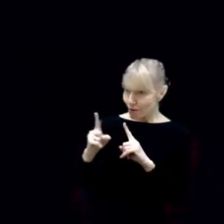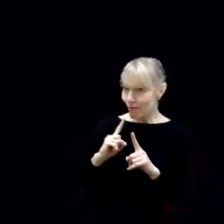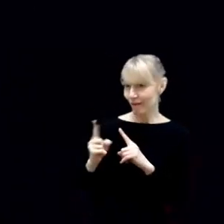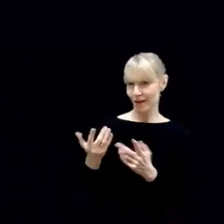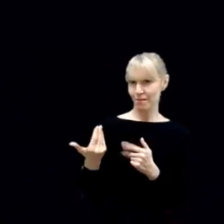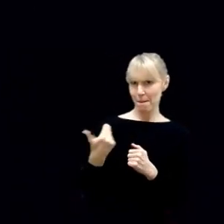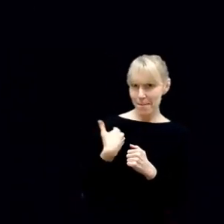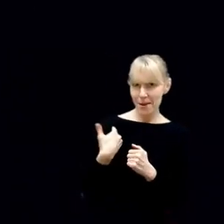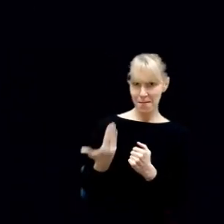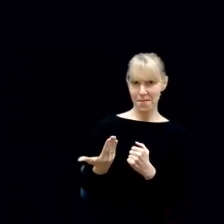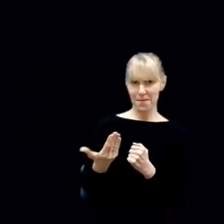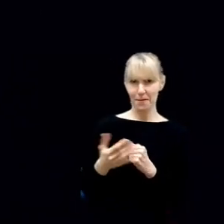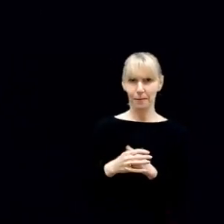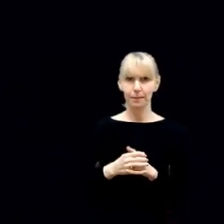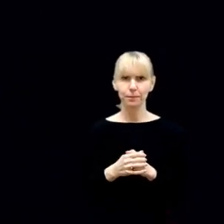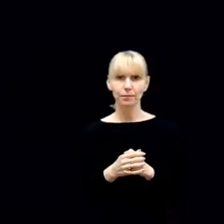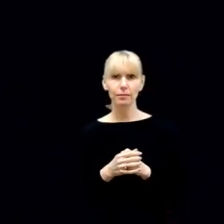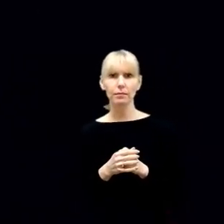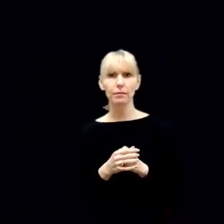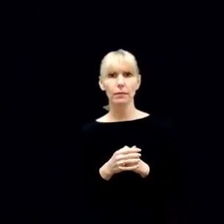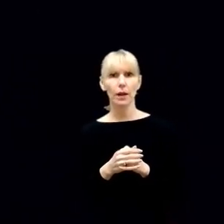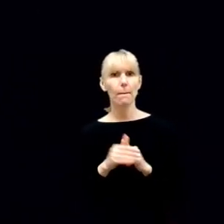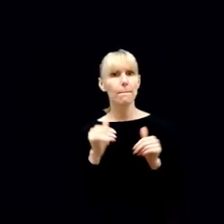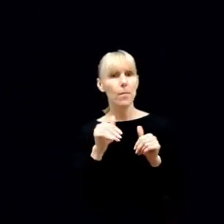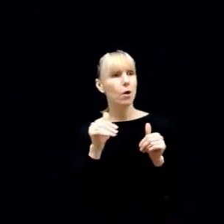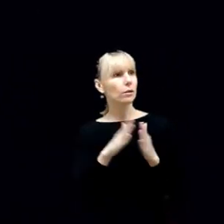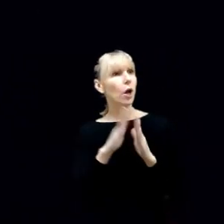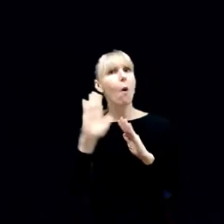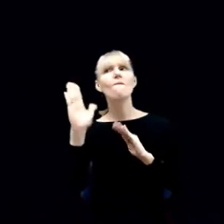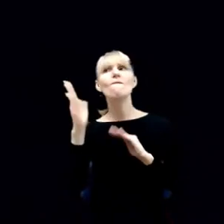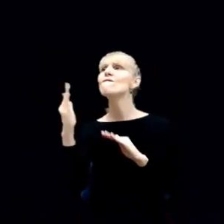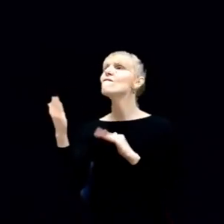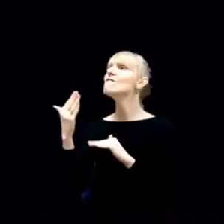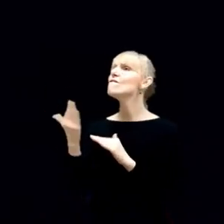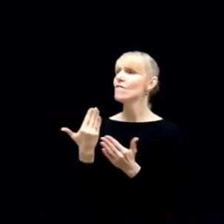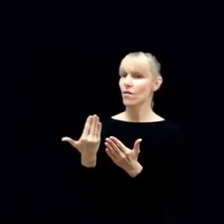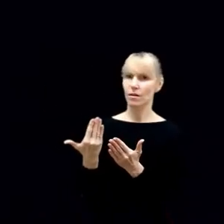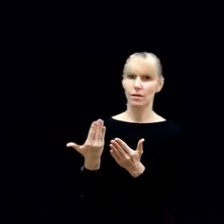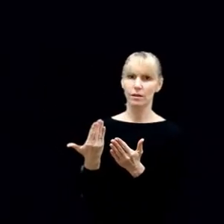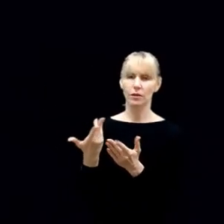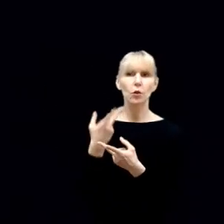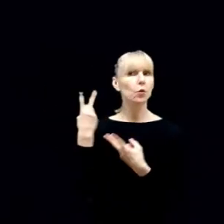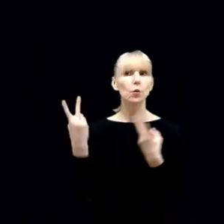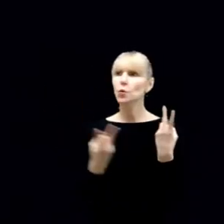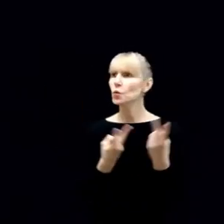Czy ktoś mógłby go wywołać? Ja szukałem na korytarzu, ale nie znalazłem.